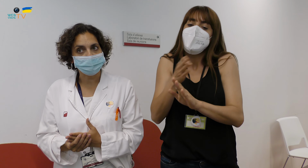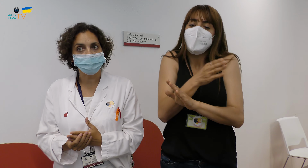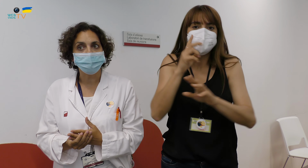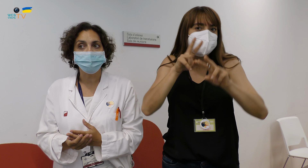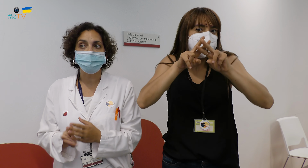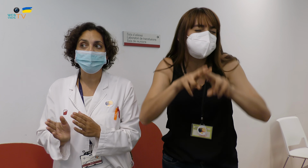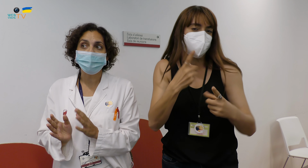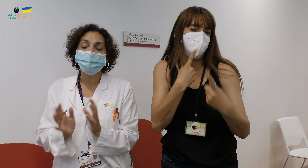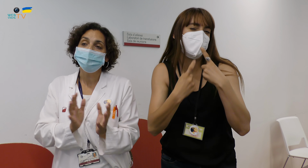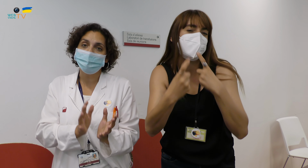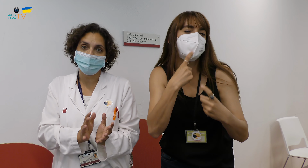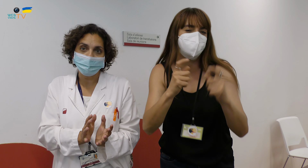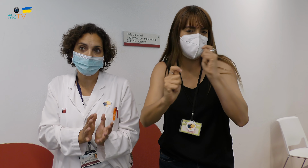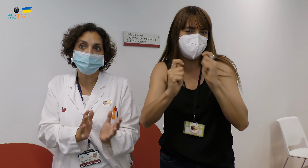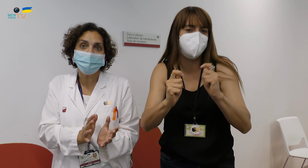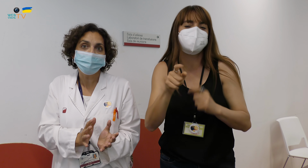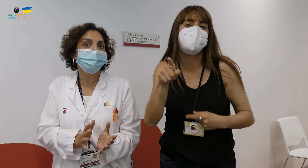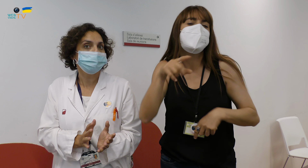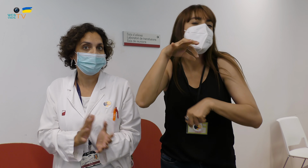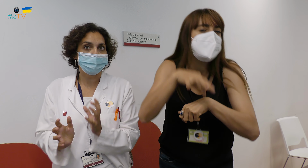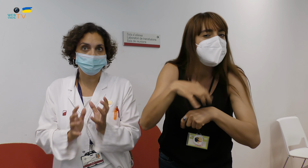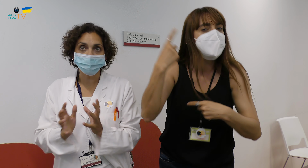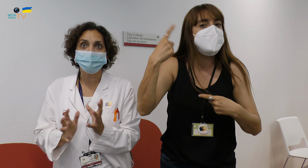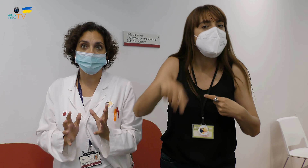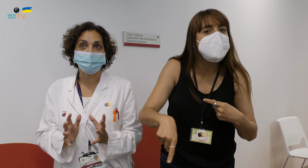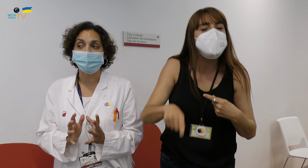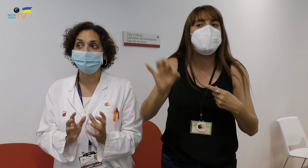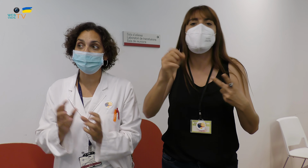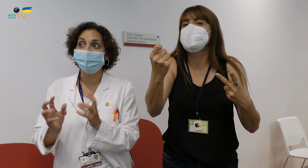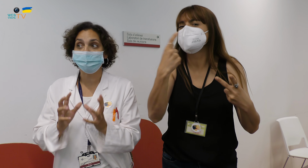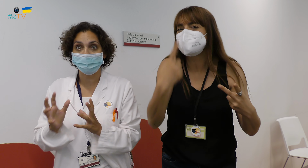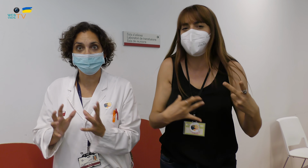o si hi ha alguna malaltia en la que es recomani no donar perquè són franges d’edat